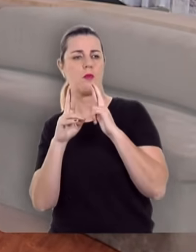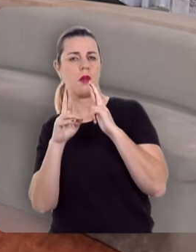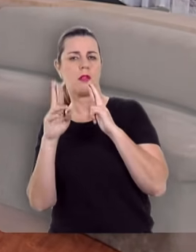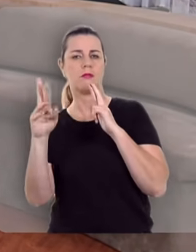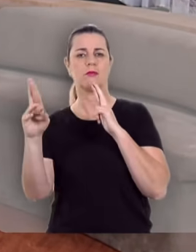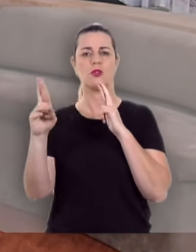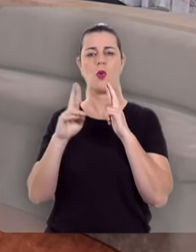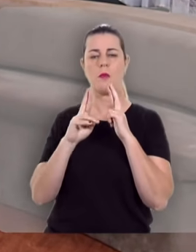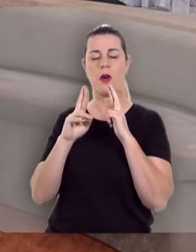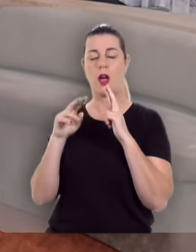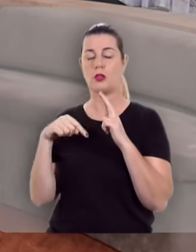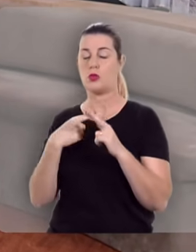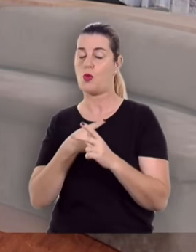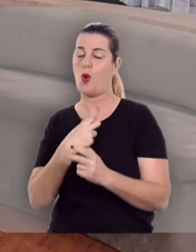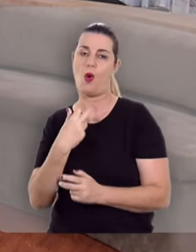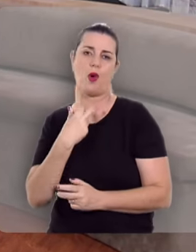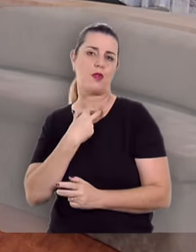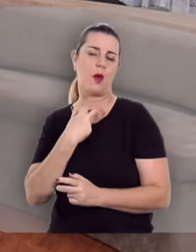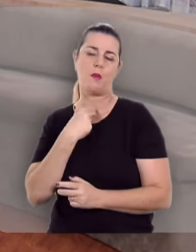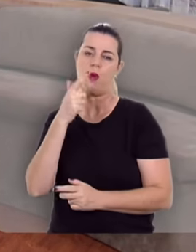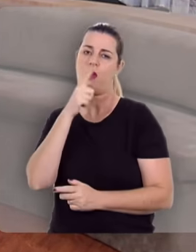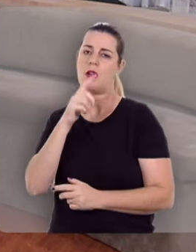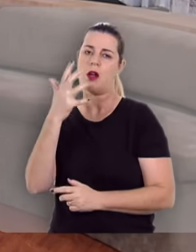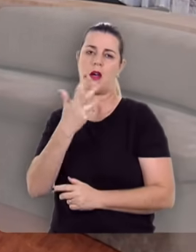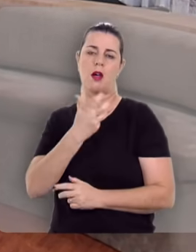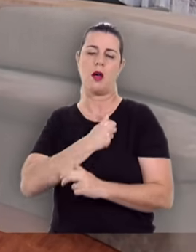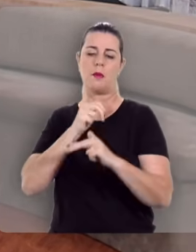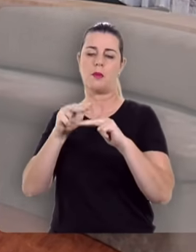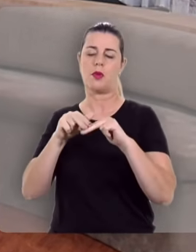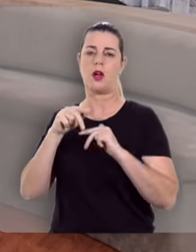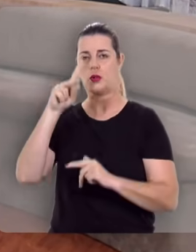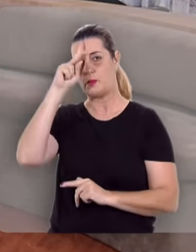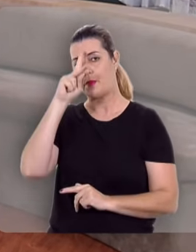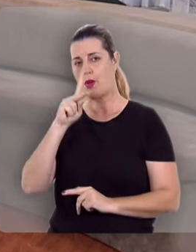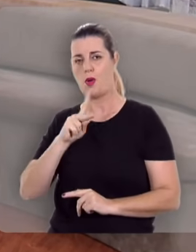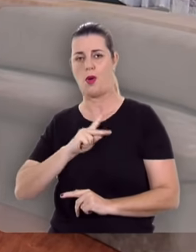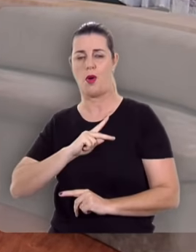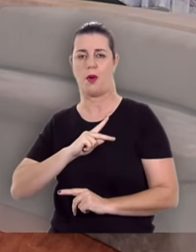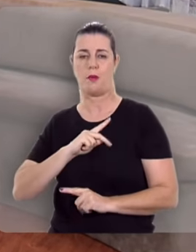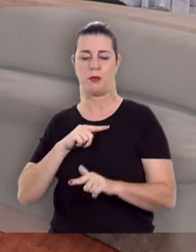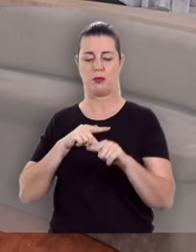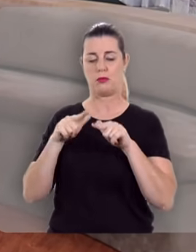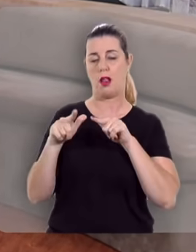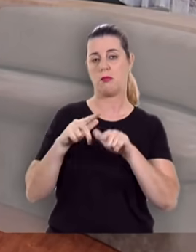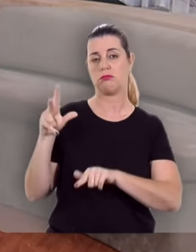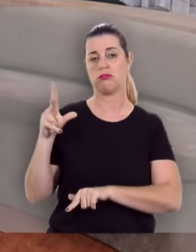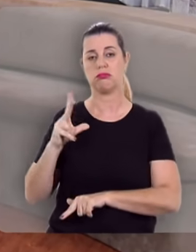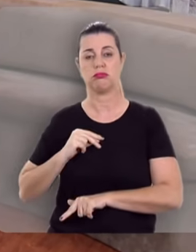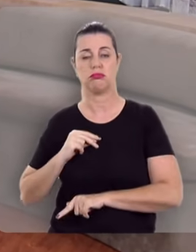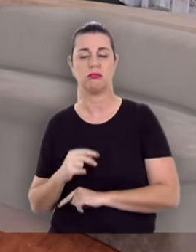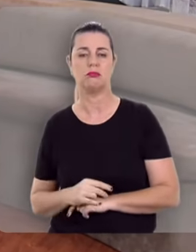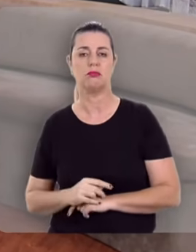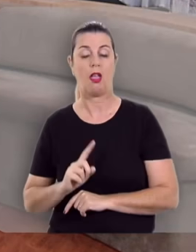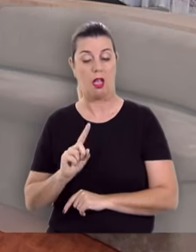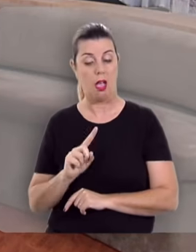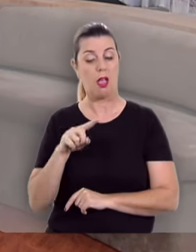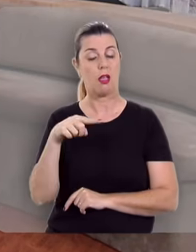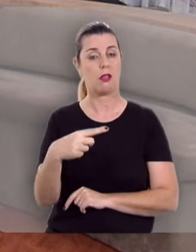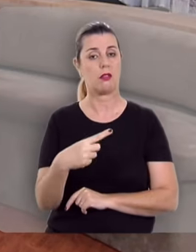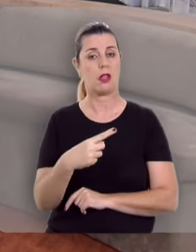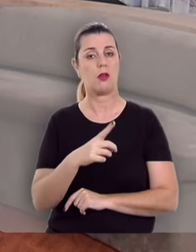e nós não podemos ser salvos para os nossos méritos pelas Nossas obras Então Deus resolveu